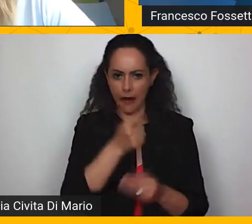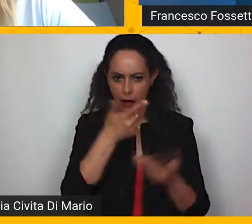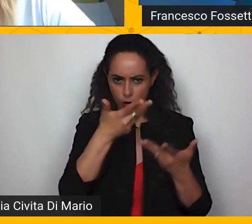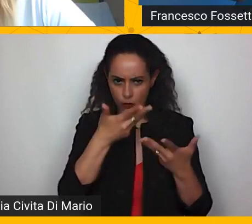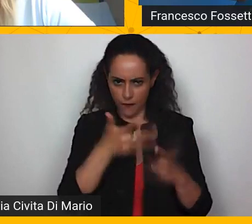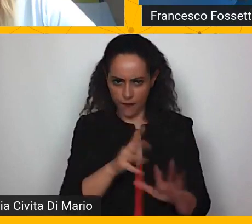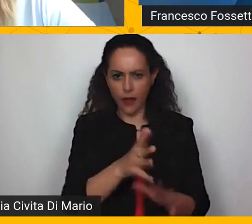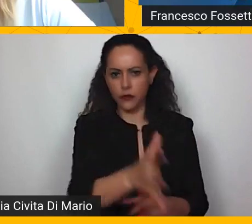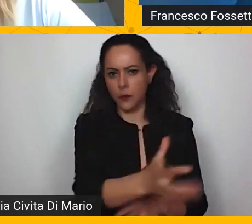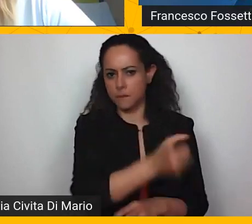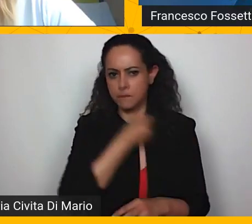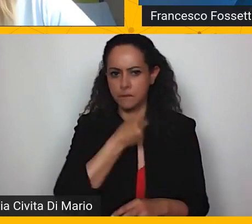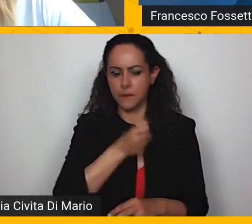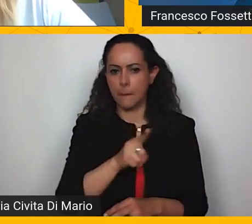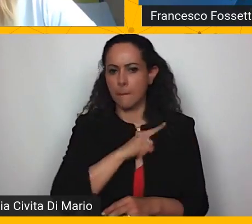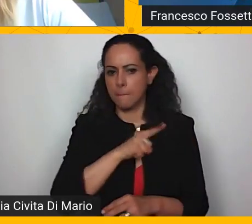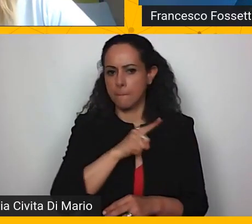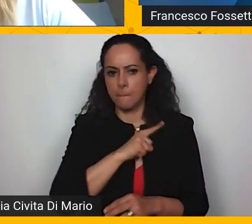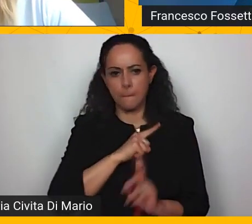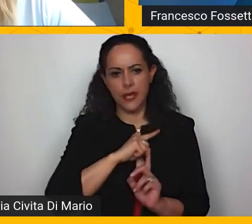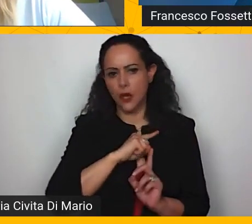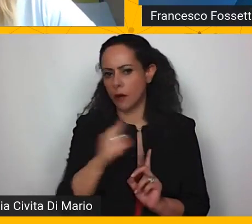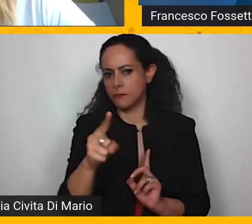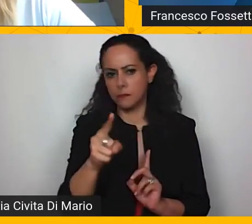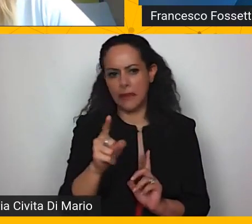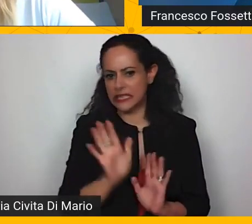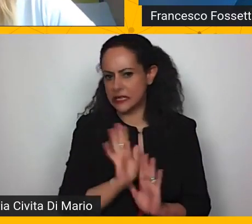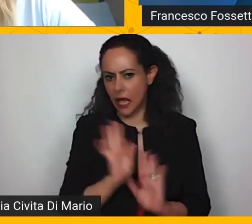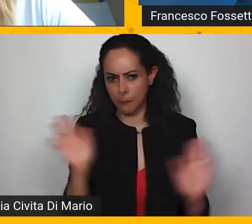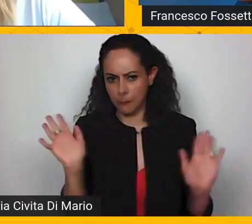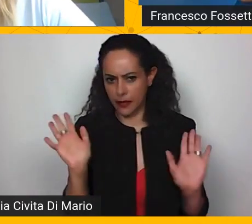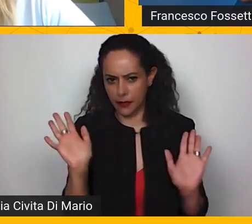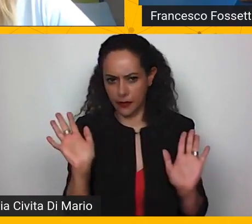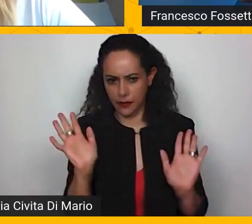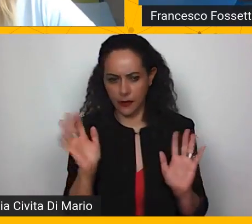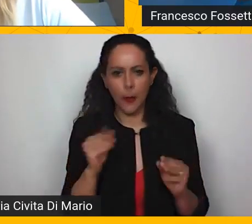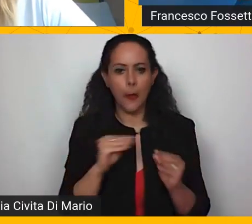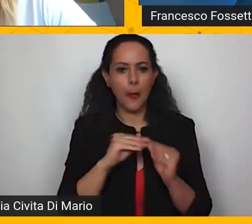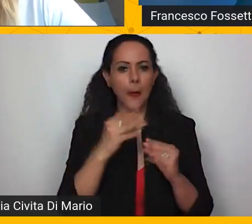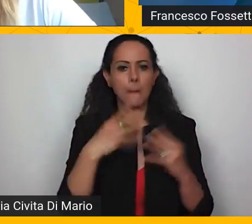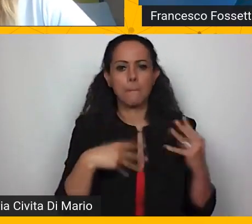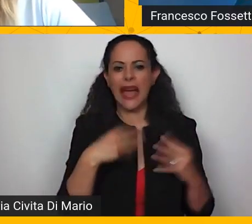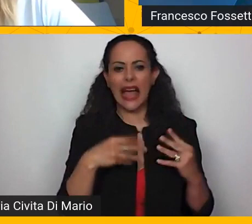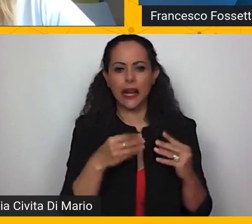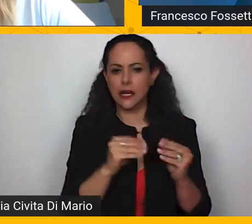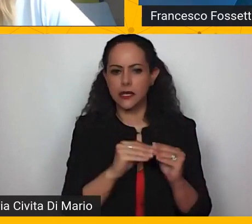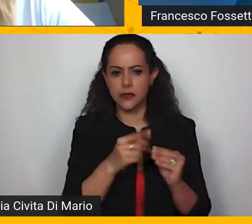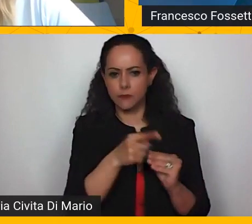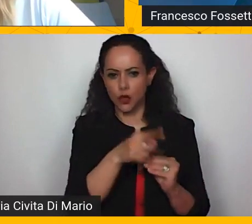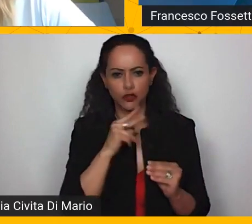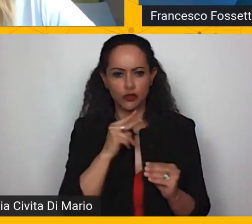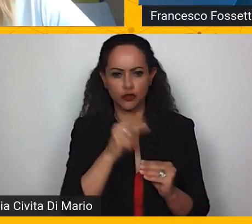li hai pagati sono tuoi per sempre eh e non ci sono questi